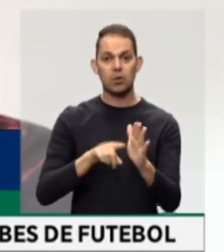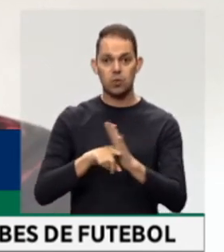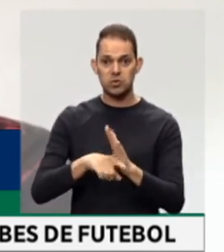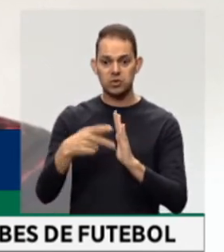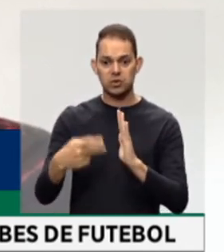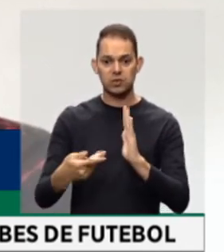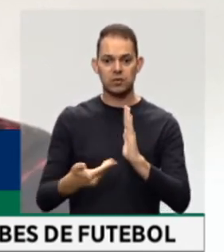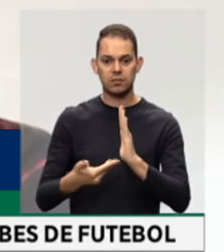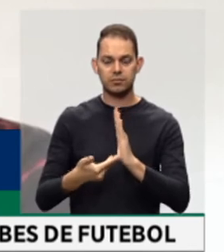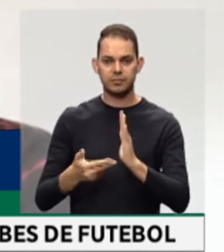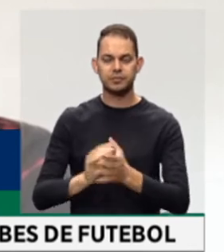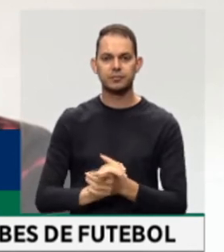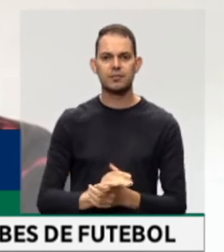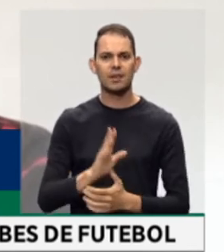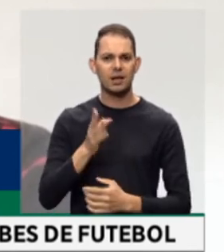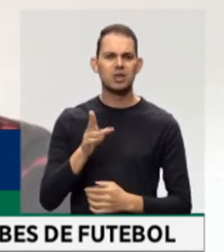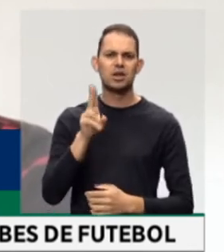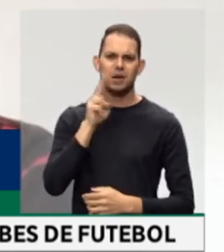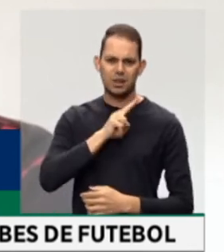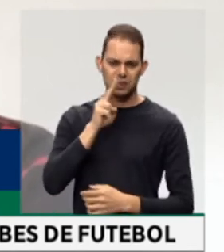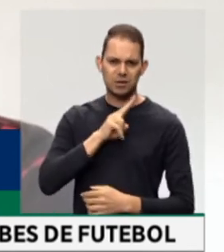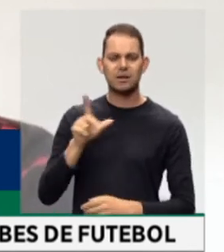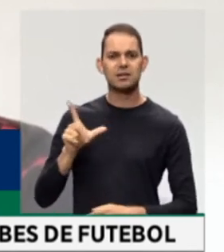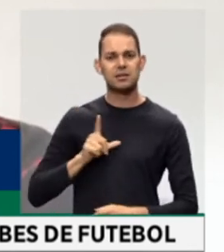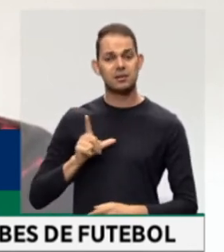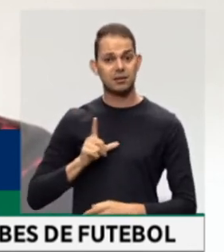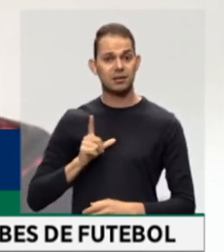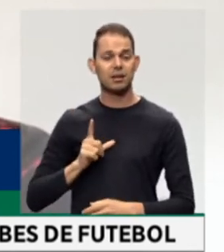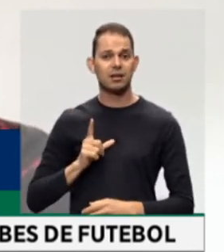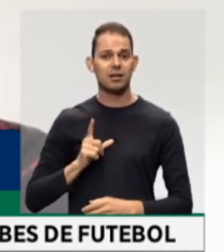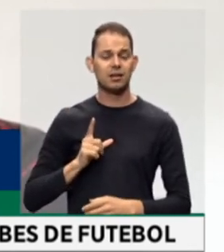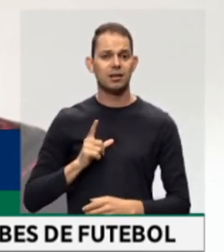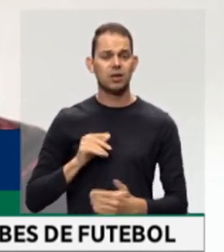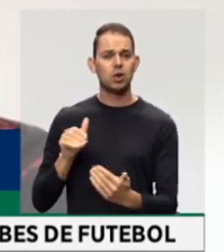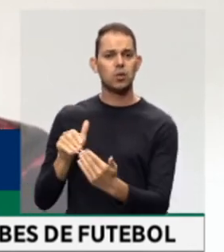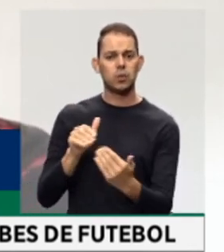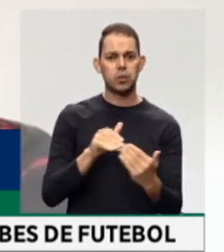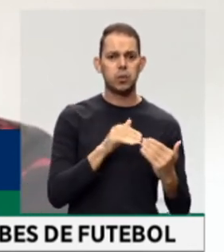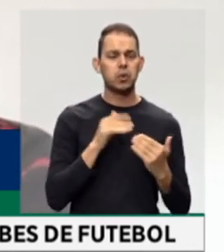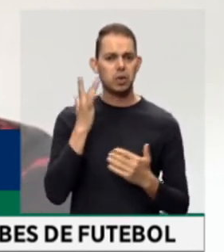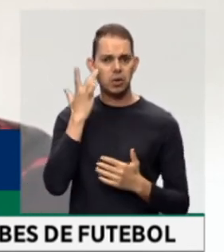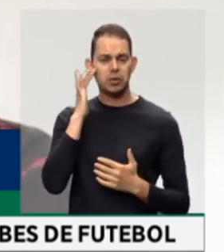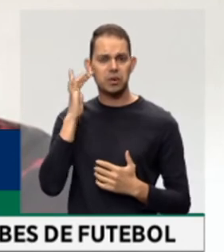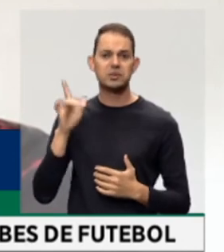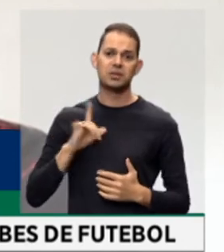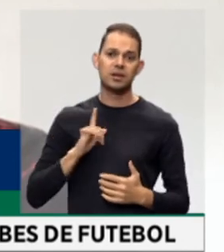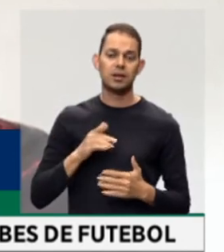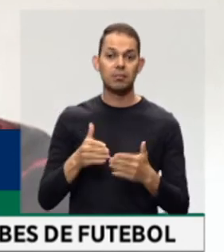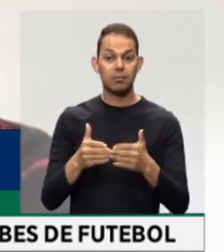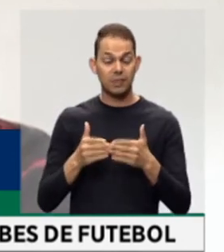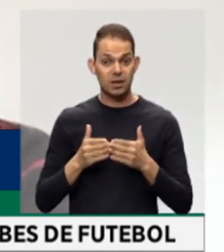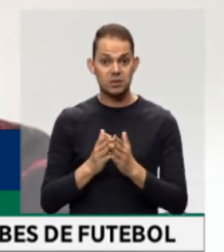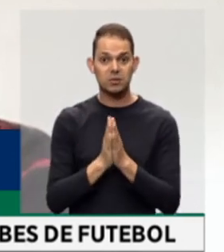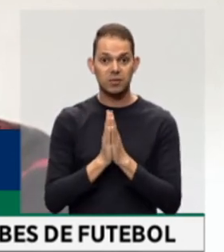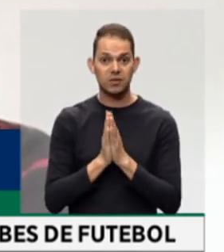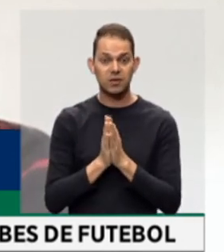PASSOU BEM NA CONSULTORIA. PARABENIZAR A CONSULTORIA JURÍDICA DA CASA E... ELE TEM URGÊNCIA JÁ ... ACHO QUE... ELE PASSA POR CONSENSO. EU